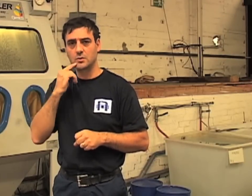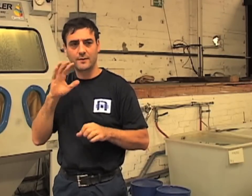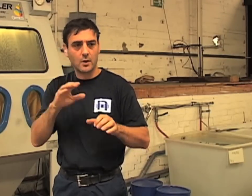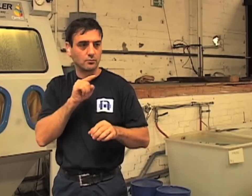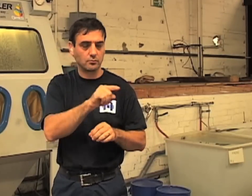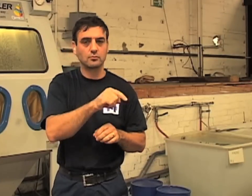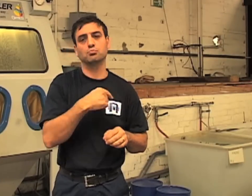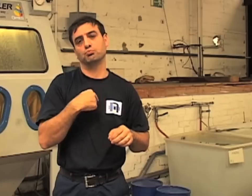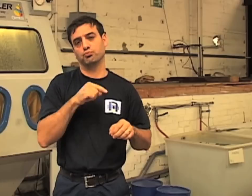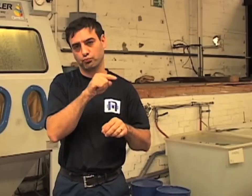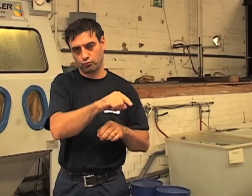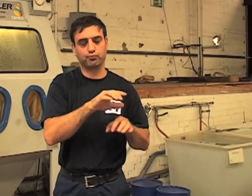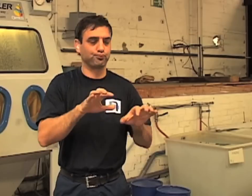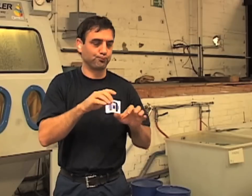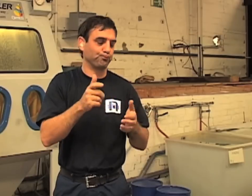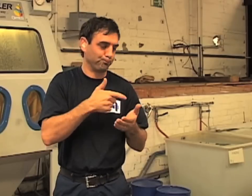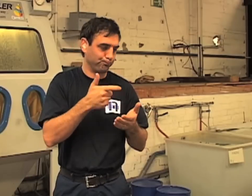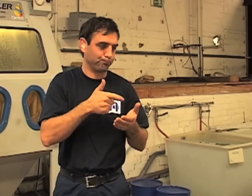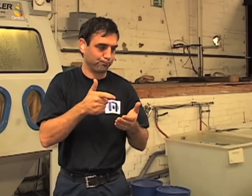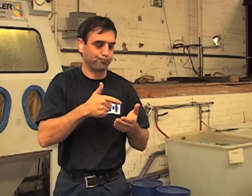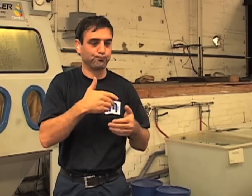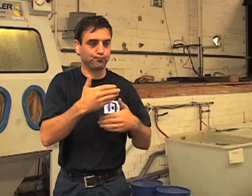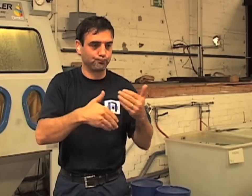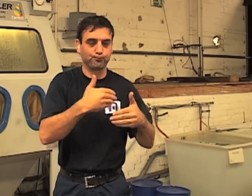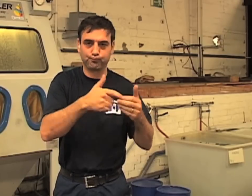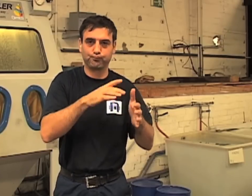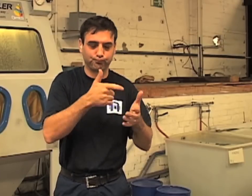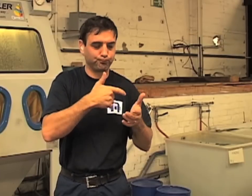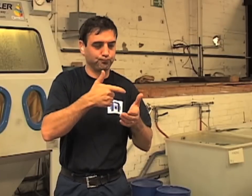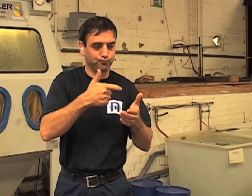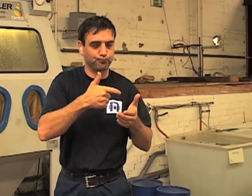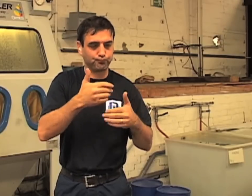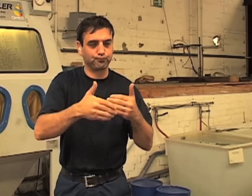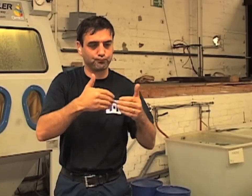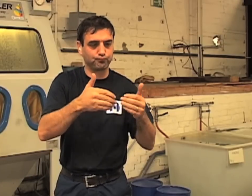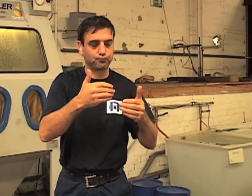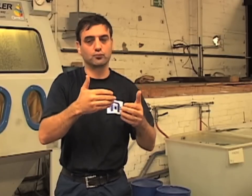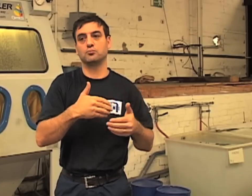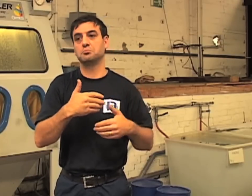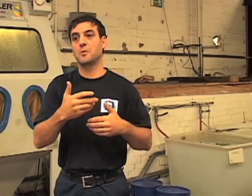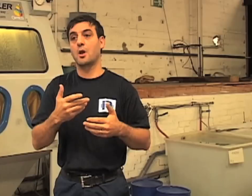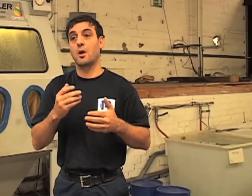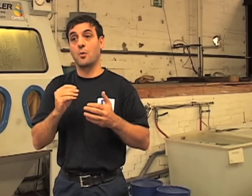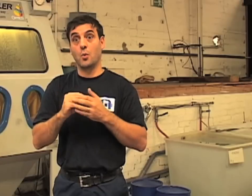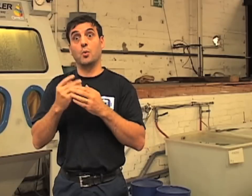La responsable m'a confié un poste en m'indiquant la procédure. J'ai travaillé au sablage.